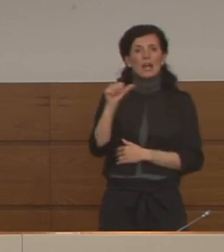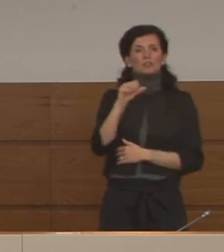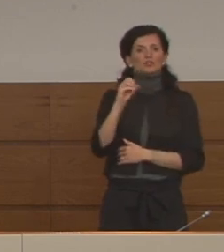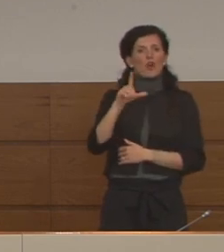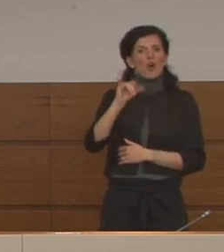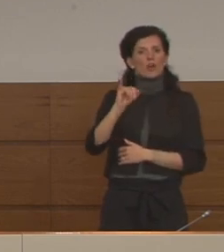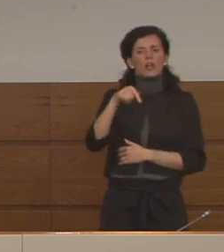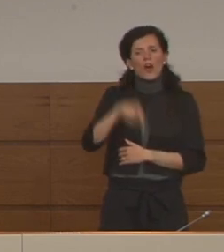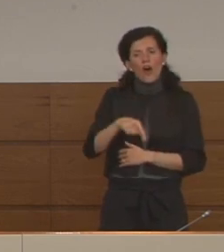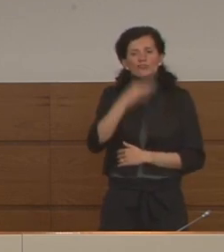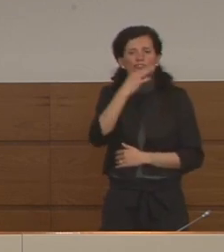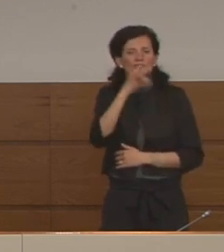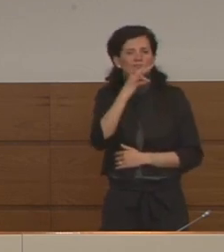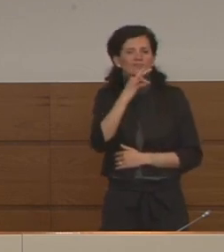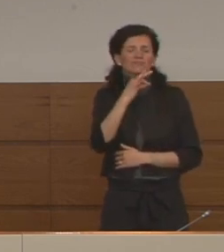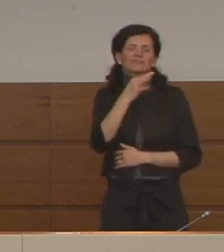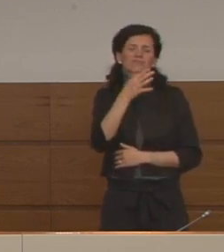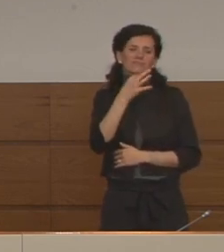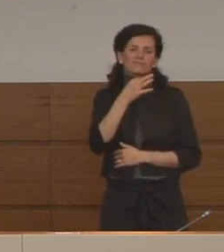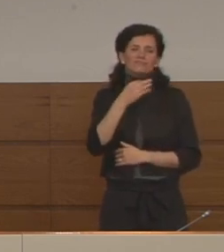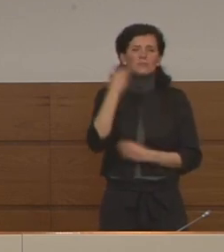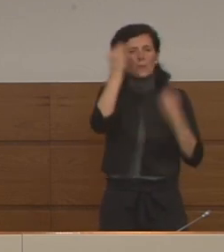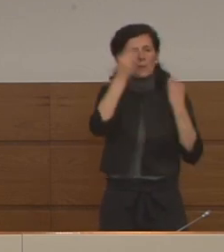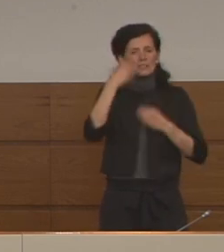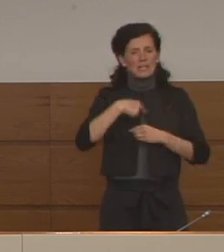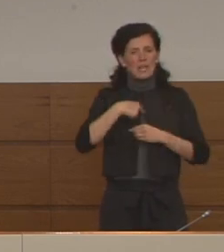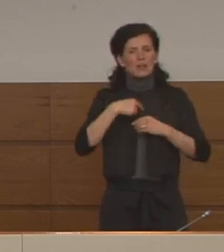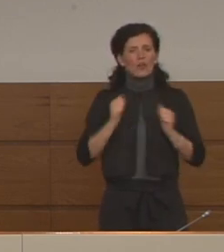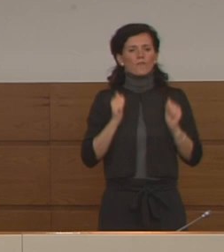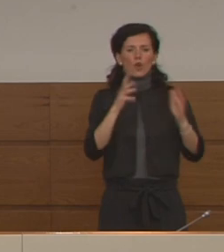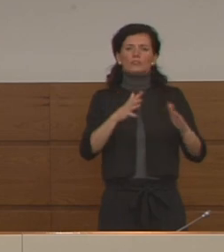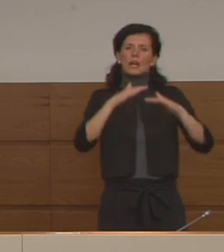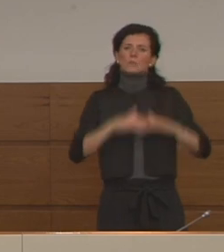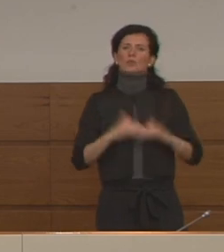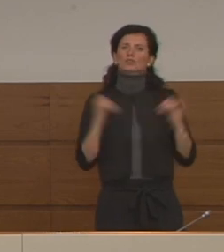ha avuto nei confronti dei nostri volontari di protezione civile. Ha definito